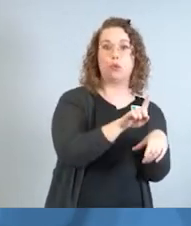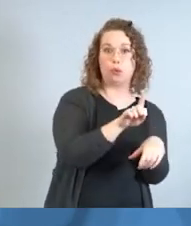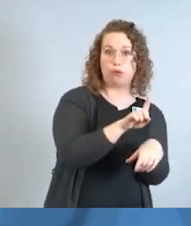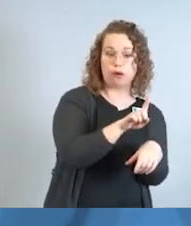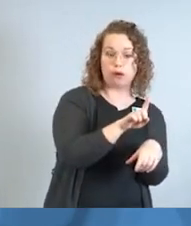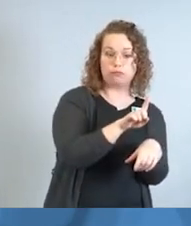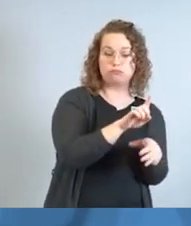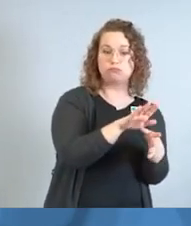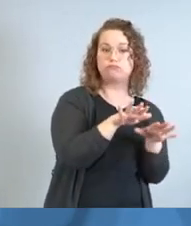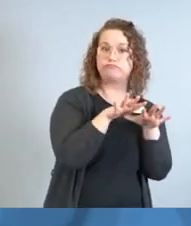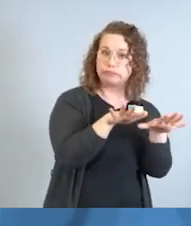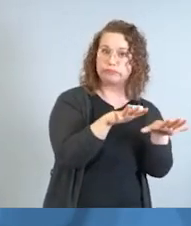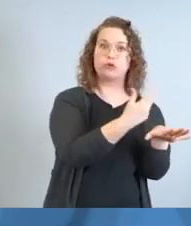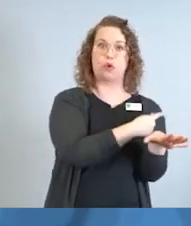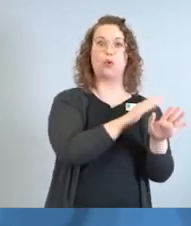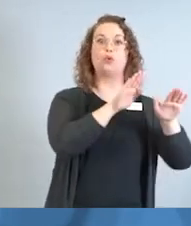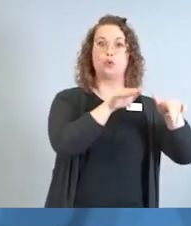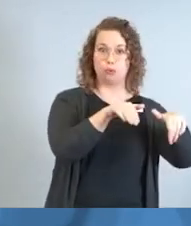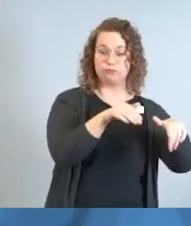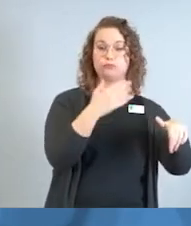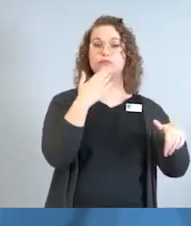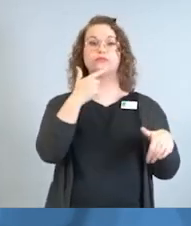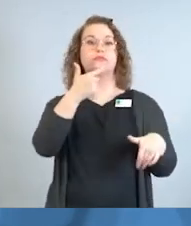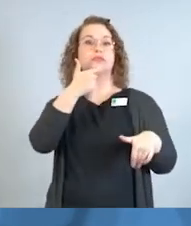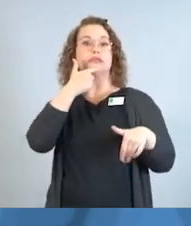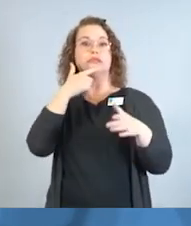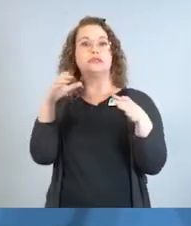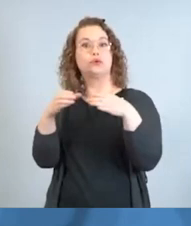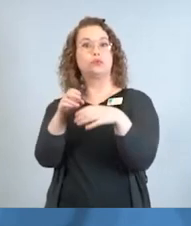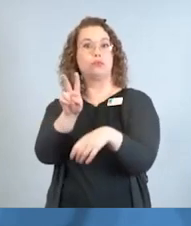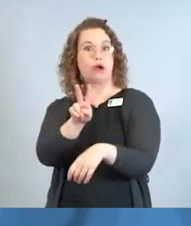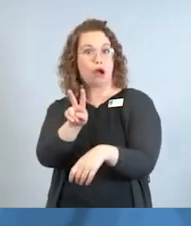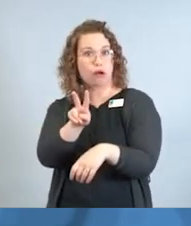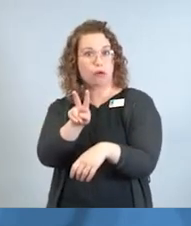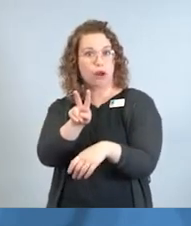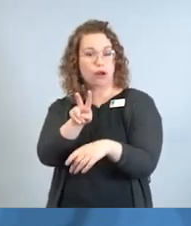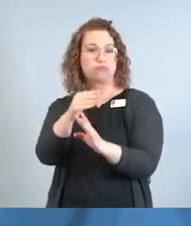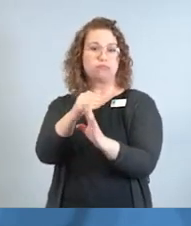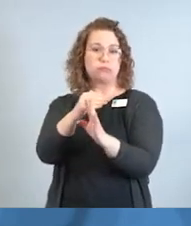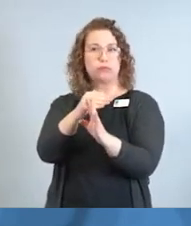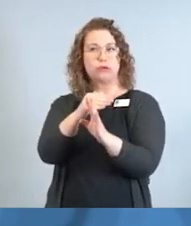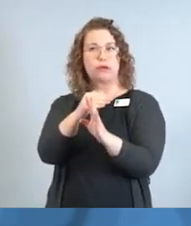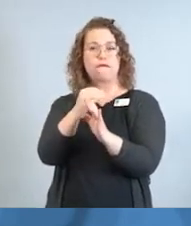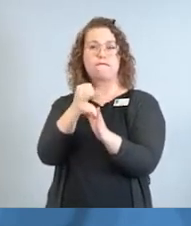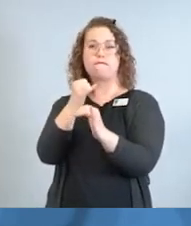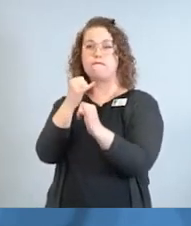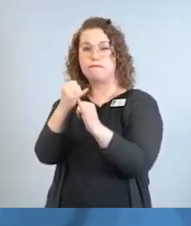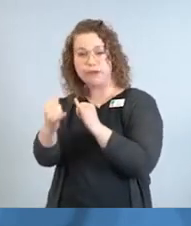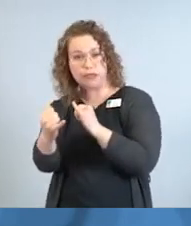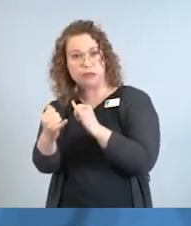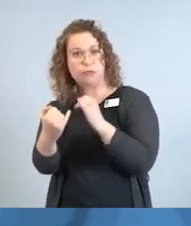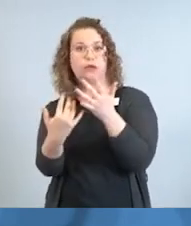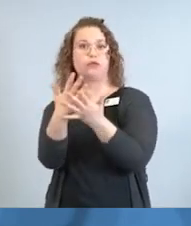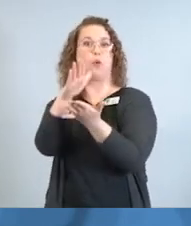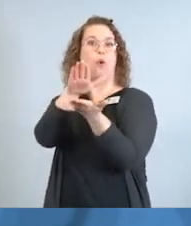Riskiryhmään 2 kuuluvien arvellaan olevan rokotettu viimeistään toukokuun loppuun mennessä, mutta ehkä jo toukokuun alussa.